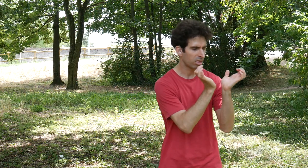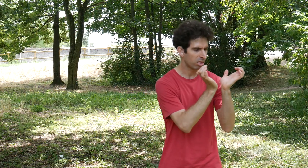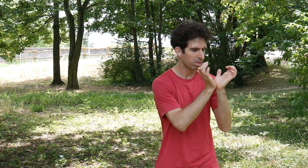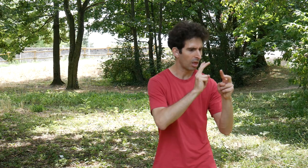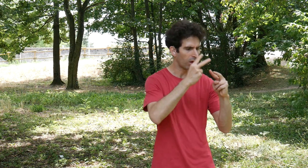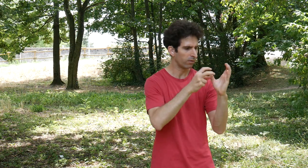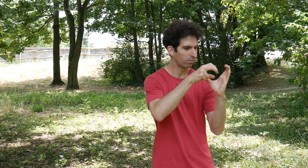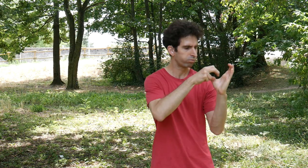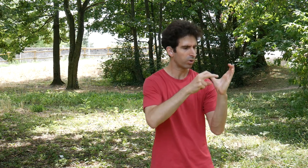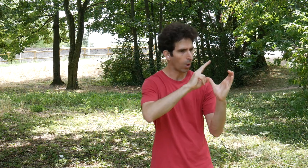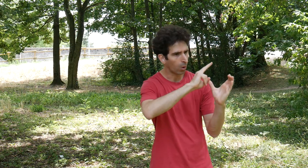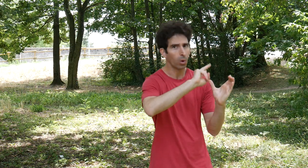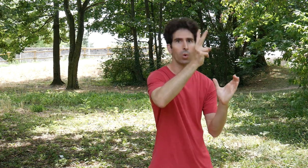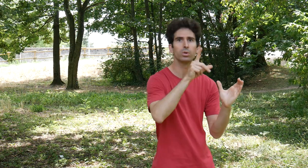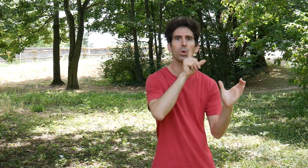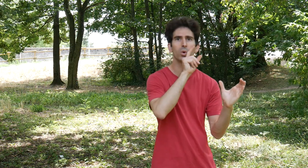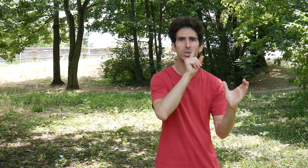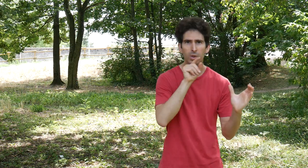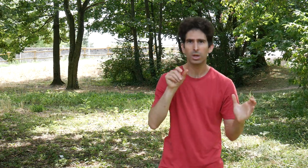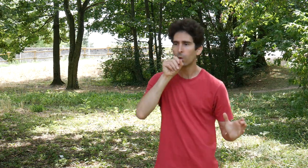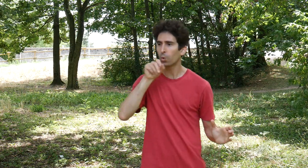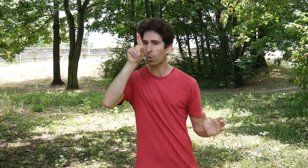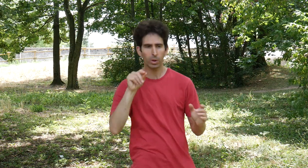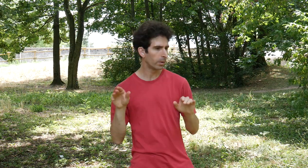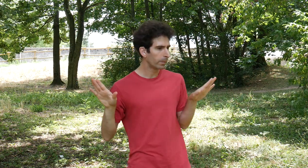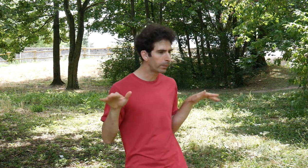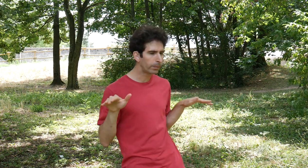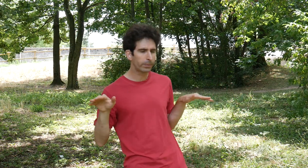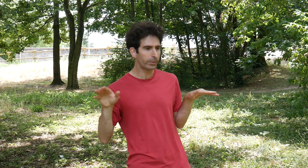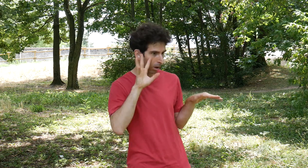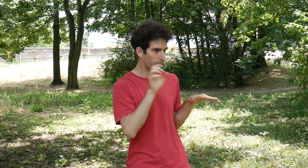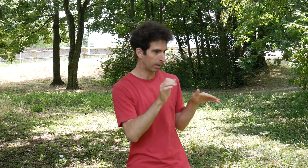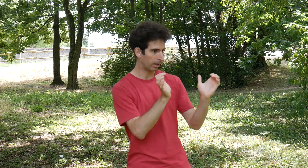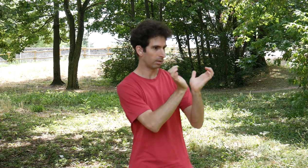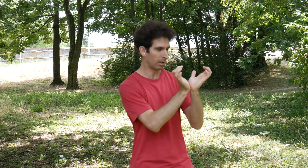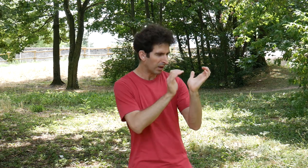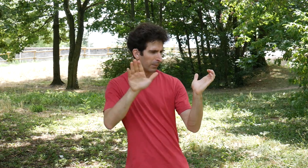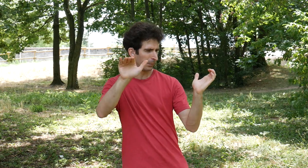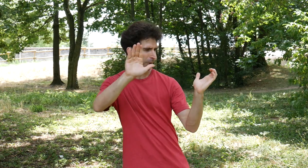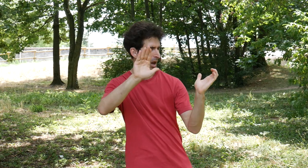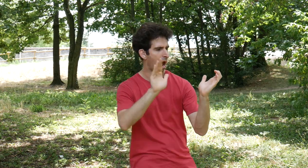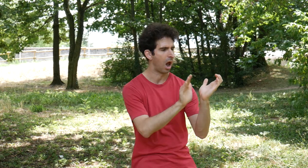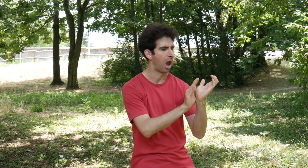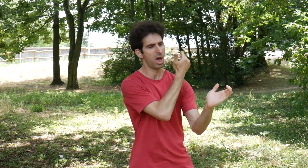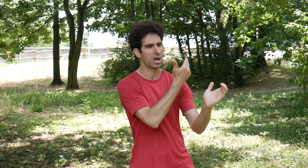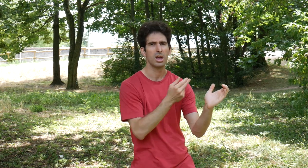Il repère un nid contenant des oeufs d'un autre oiseau et les vire du nid.